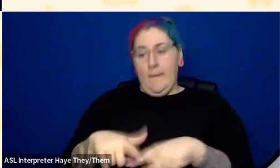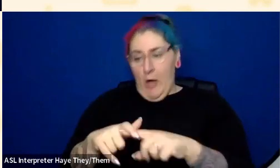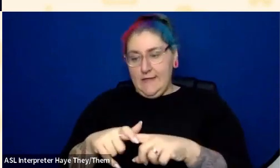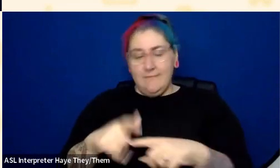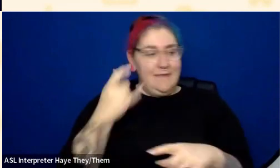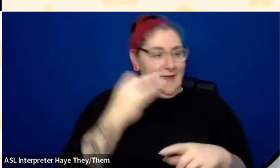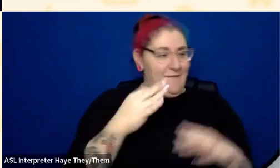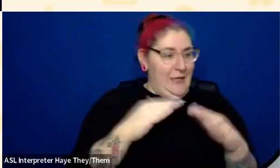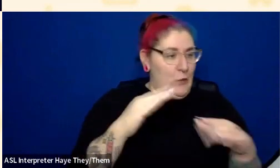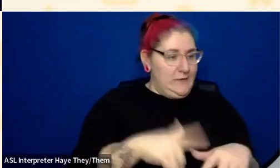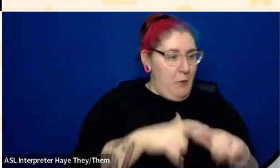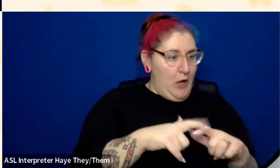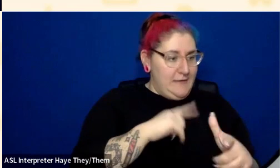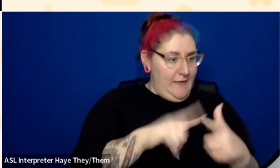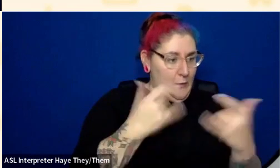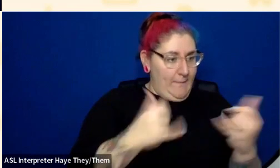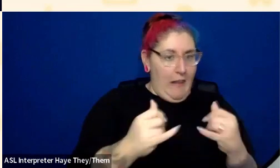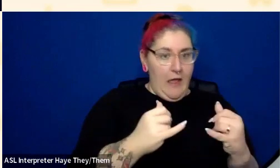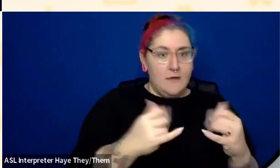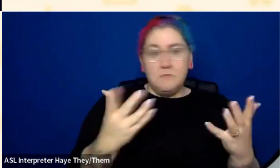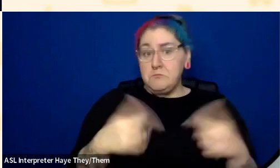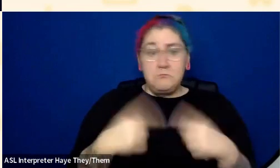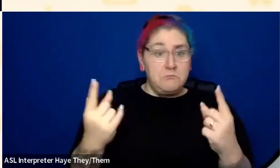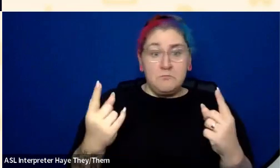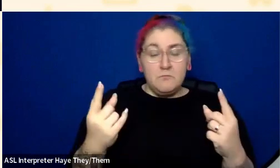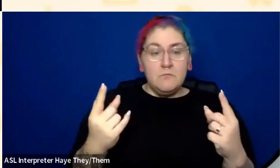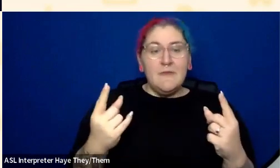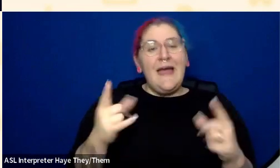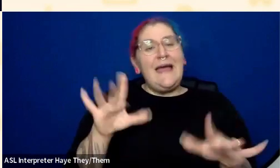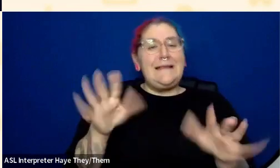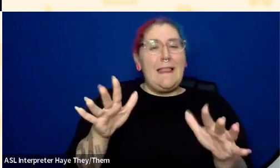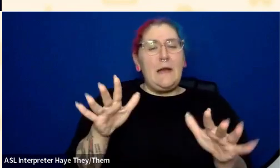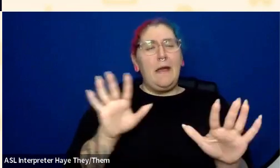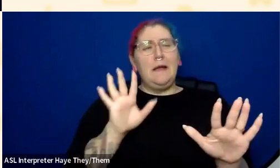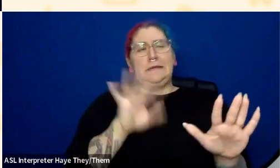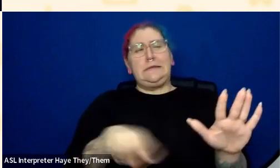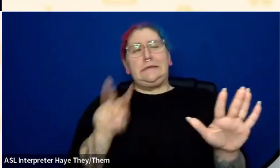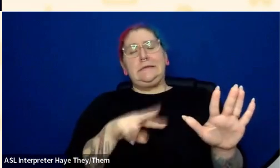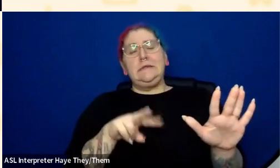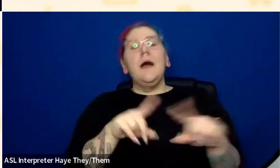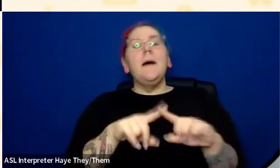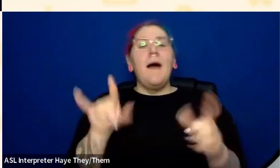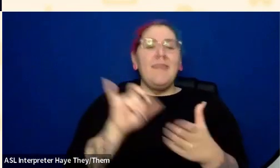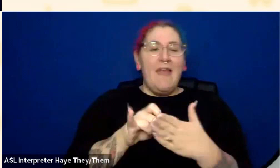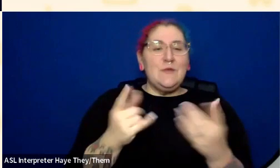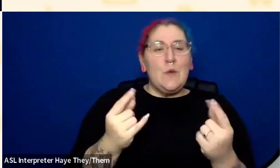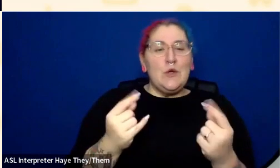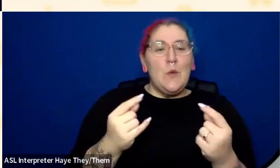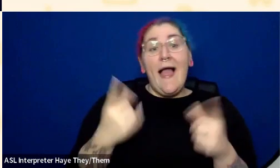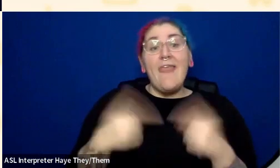Es un poco de... Espera un minuto, pero eso es lo que estamos haciendo. Estamos haciendo lo contrario de lo que quieren porque es necesario alternar el valor actual.